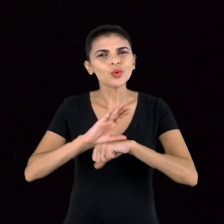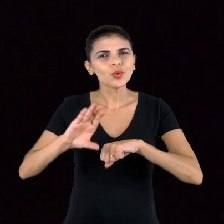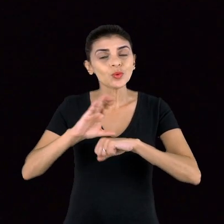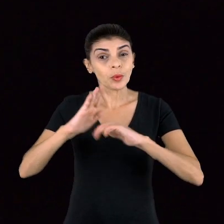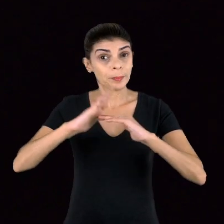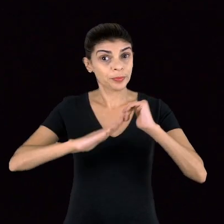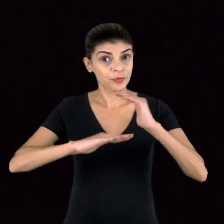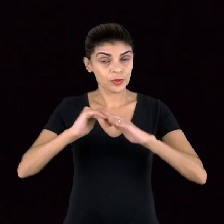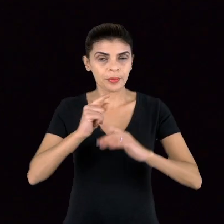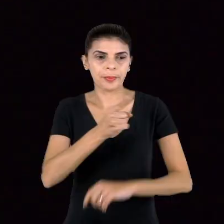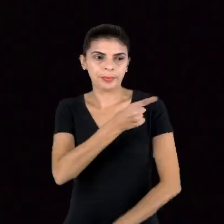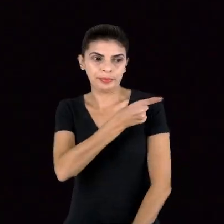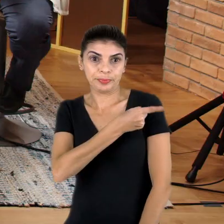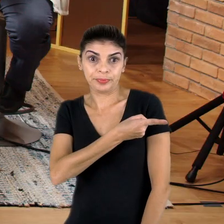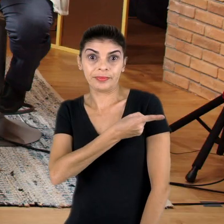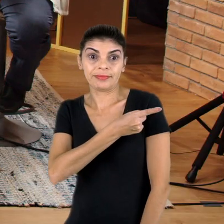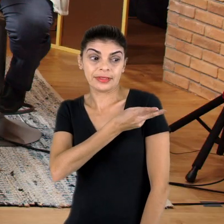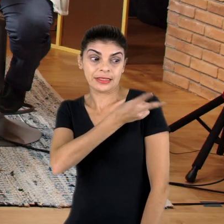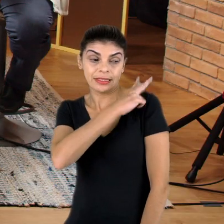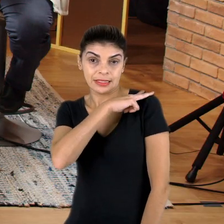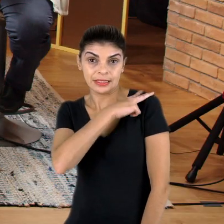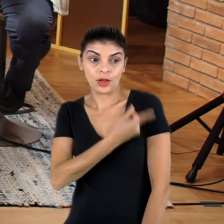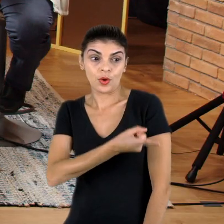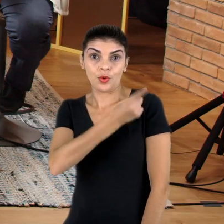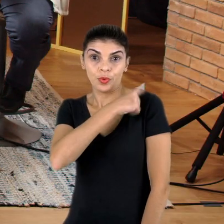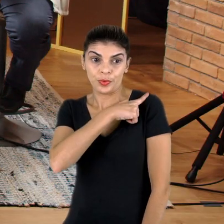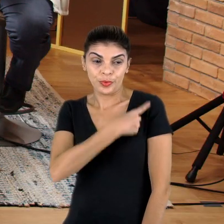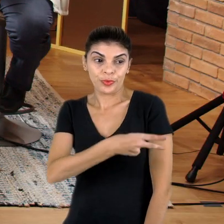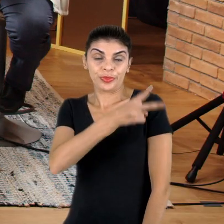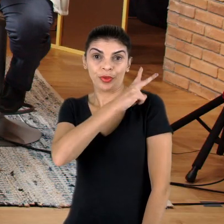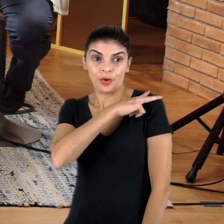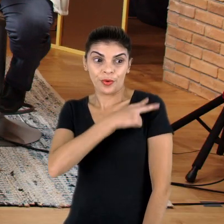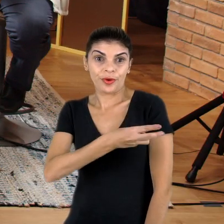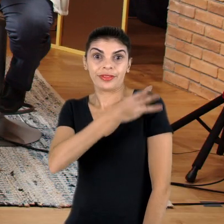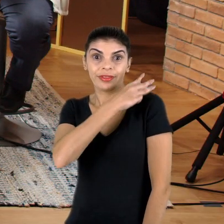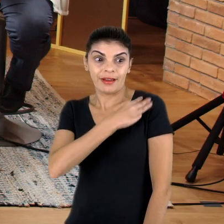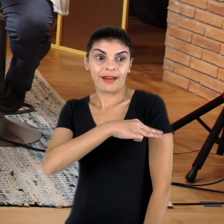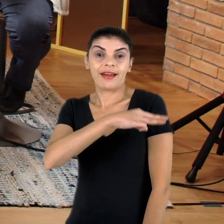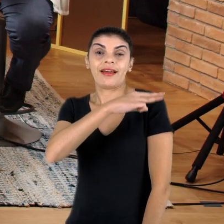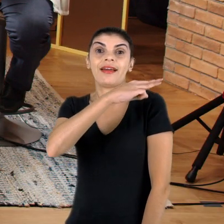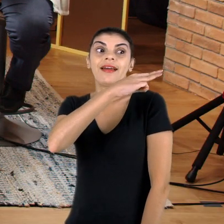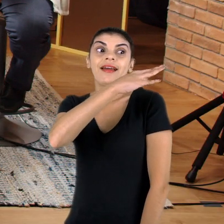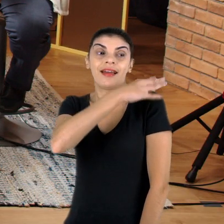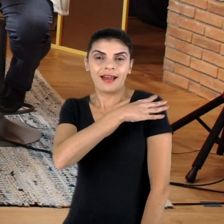Então, eu acabei fazendo eletrotécnico. Eu sempre gostei de matemática, tá?